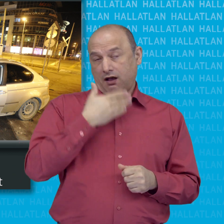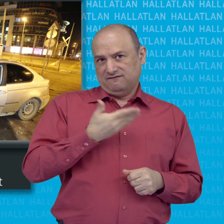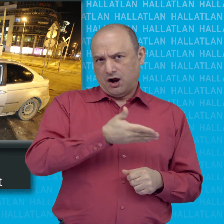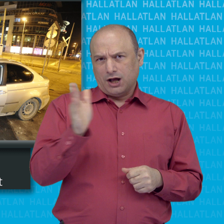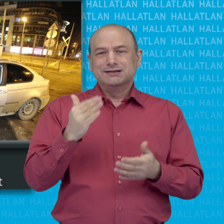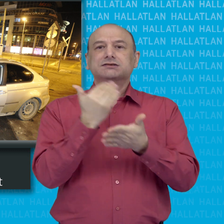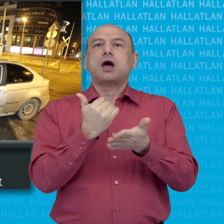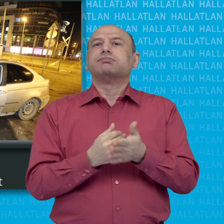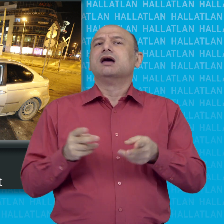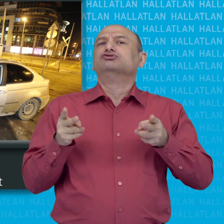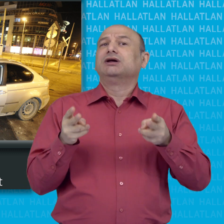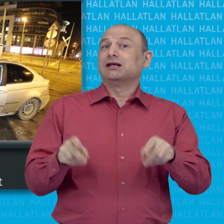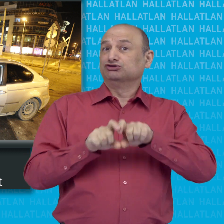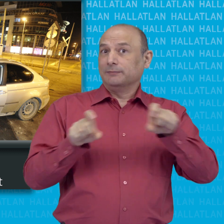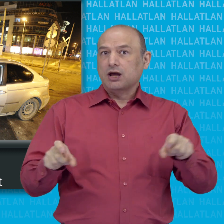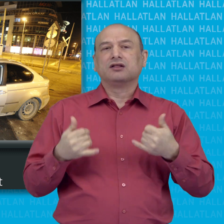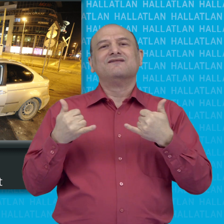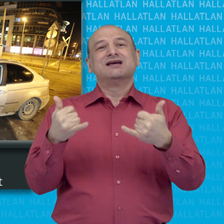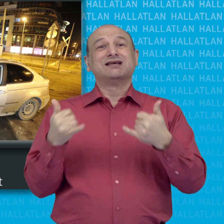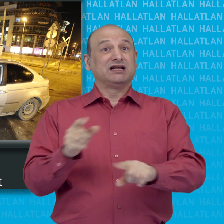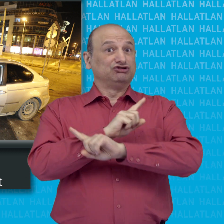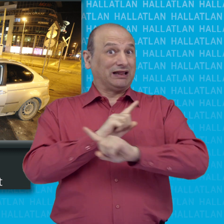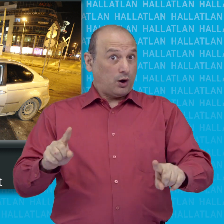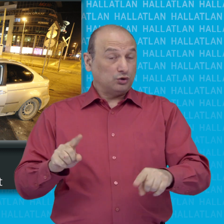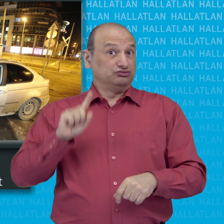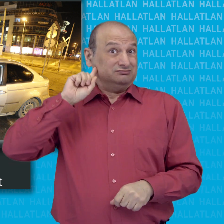hogy ha valakit szabálysértési eljárásban tiltottak el,